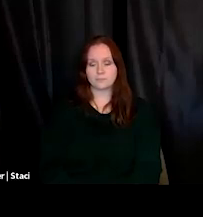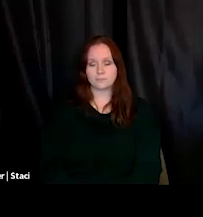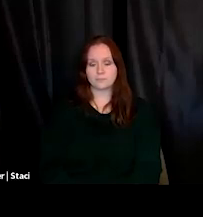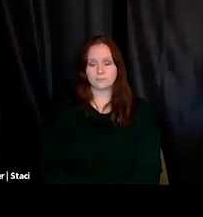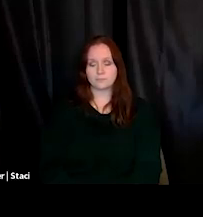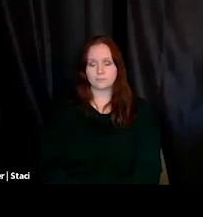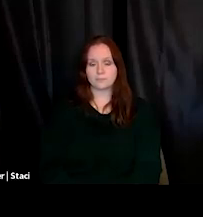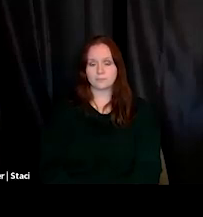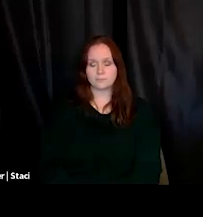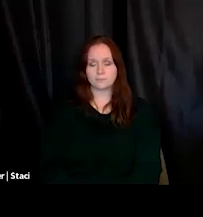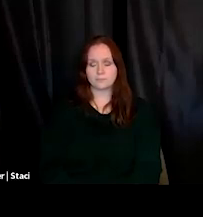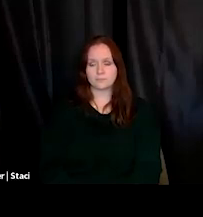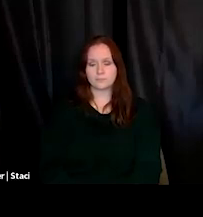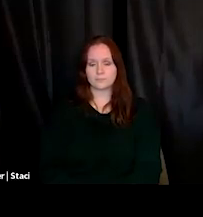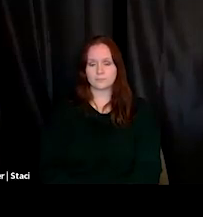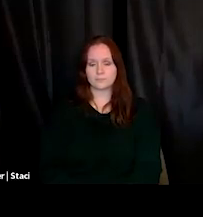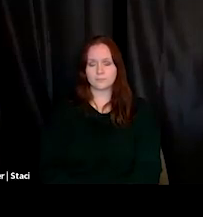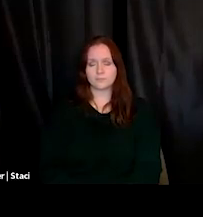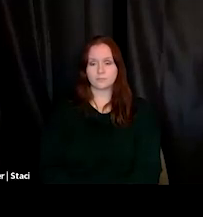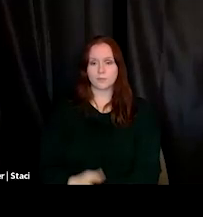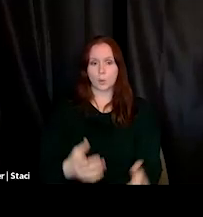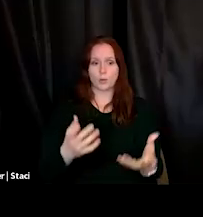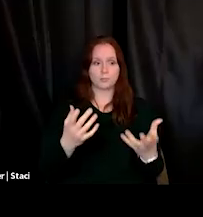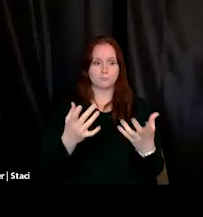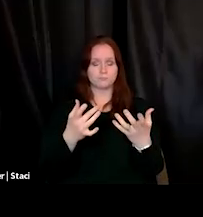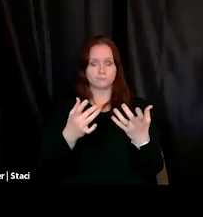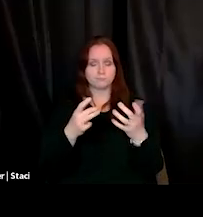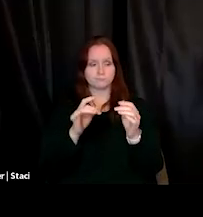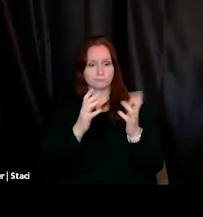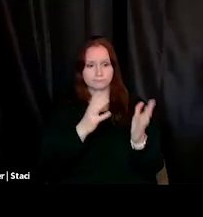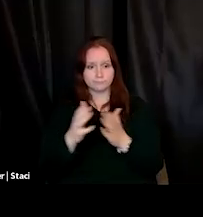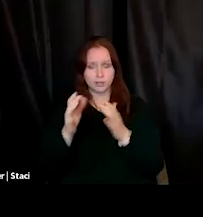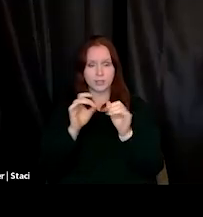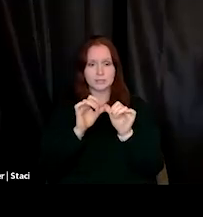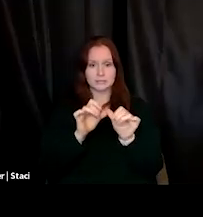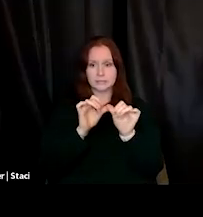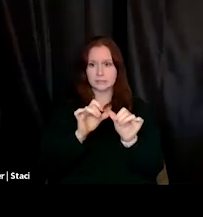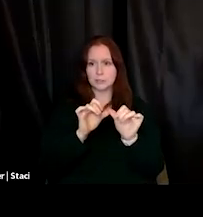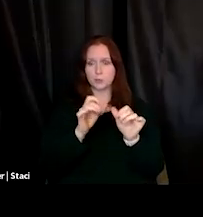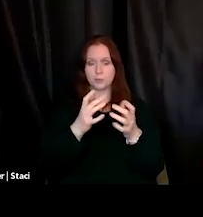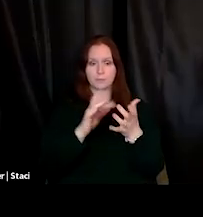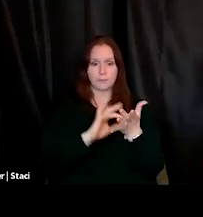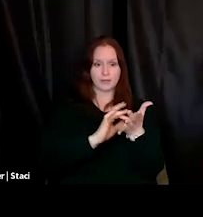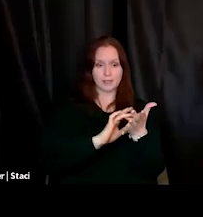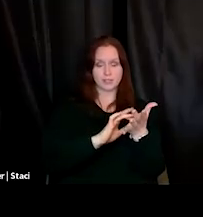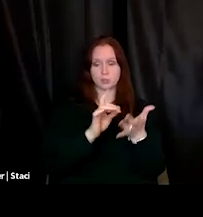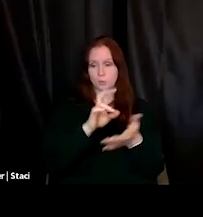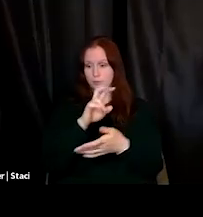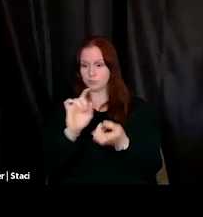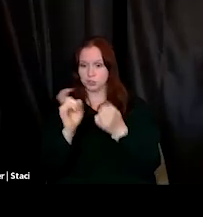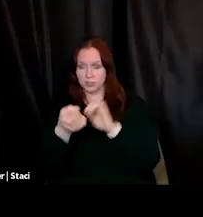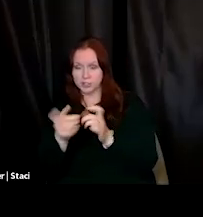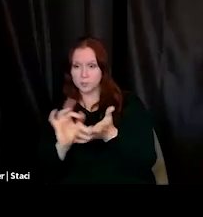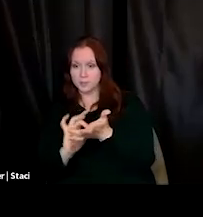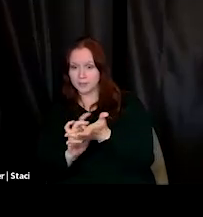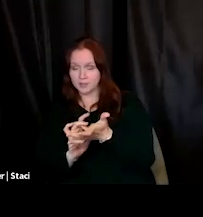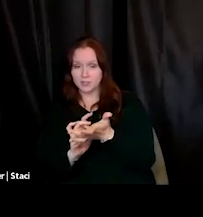e incluso desencadenantes para clientes que pueden tener PTSD o trauma o otras enfermedades mentales graves.